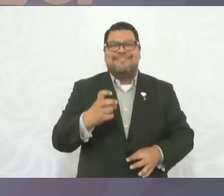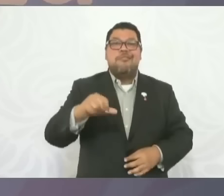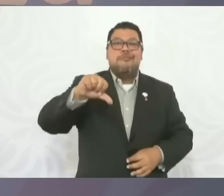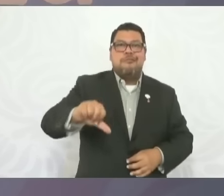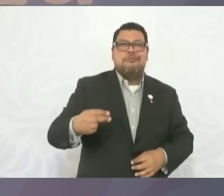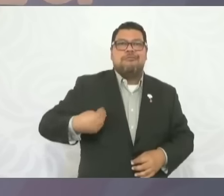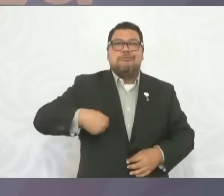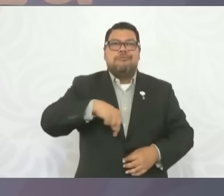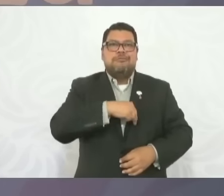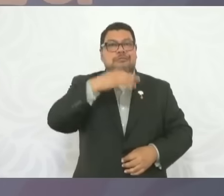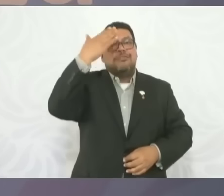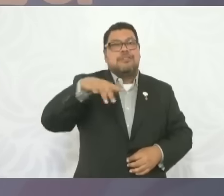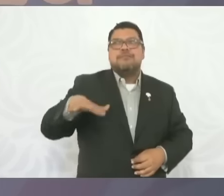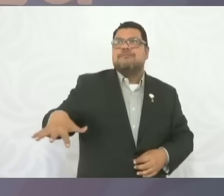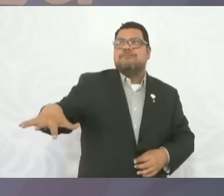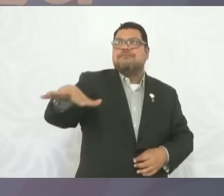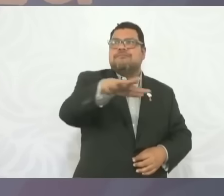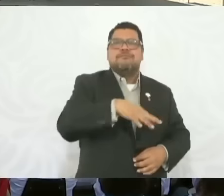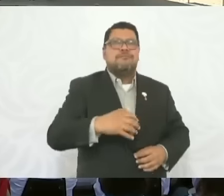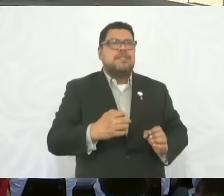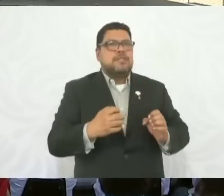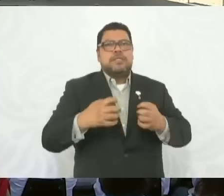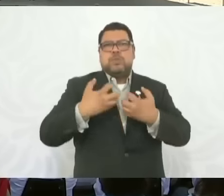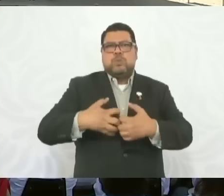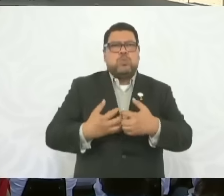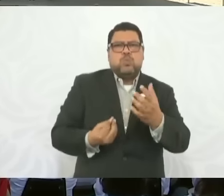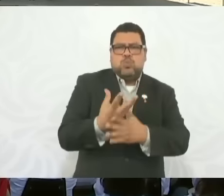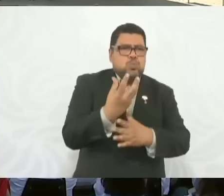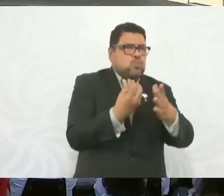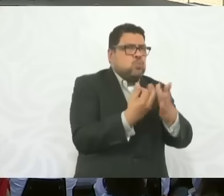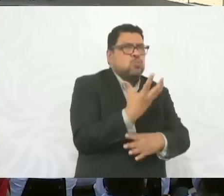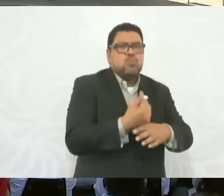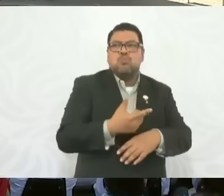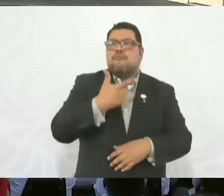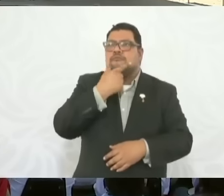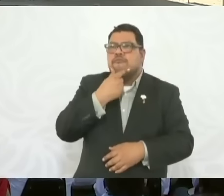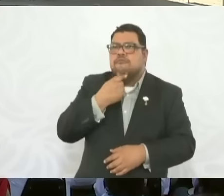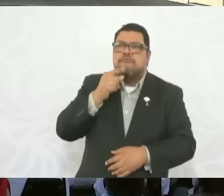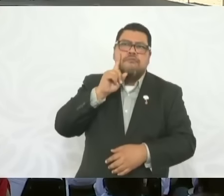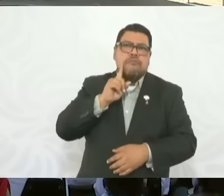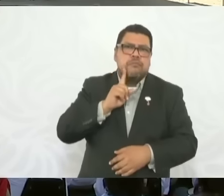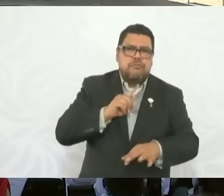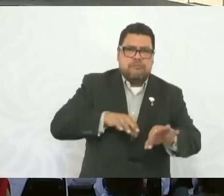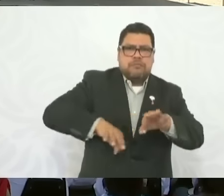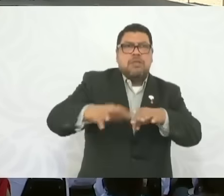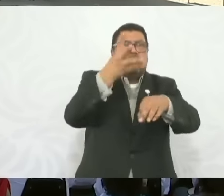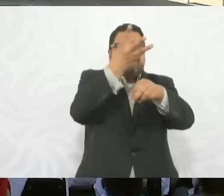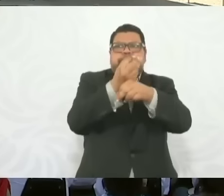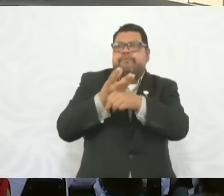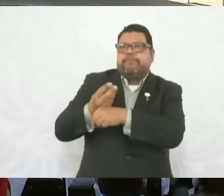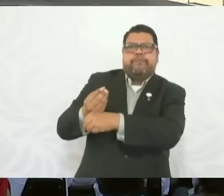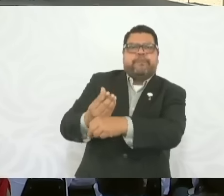a las nuevas plataformas de Pemex hechas por trabajadoras y trabajadores mexicanos. Sabemos que